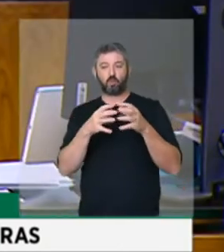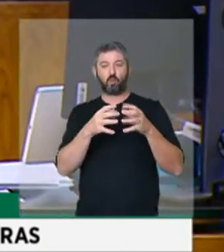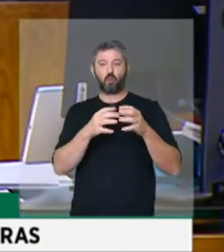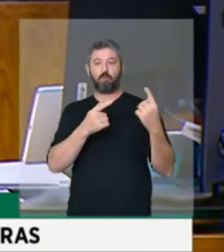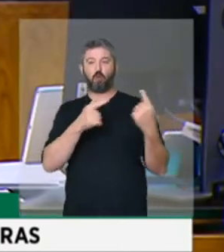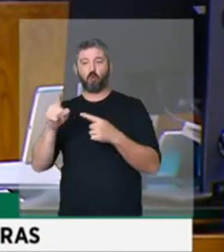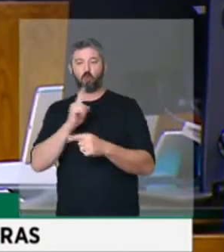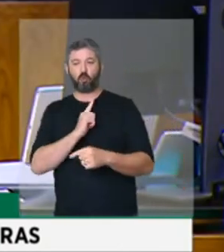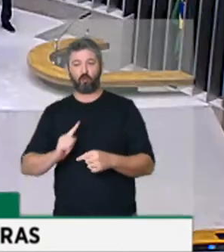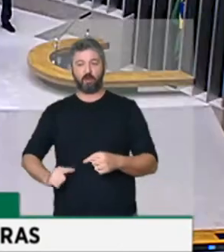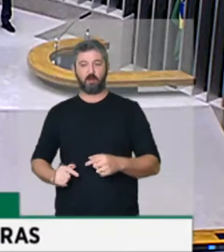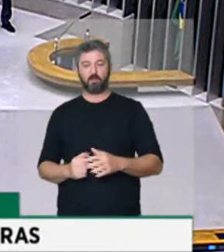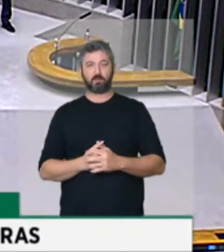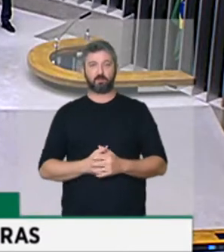ACIONISTA POSSA SUBSCREVER, INCLUSIVE, AS AÇÕES DA